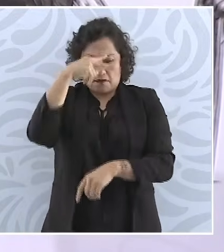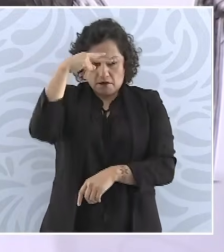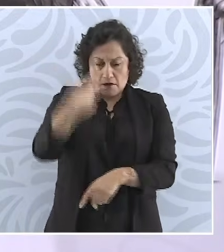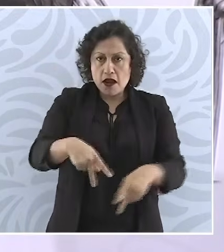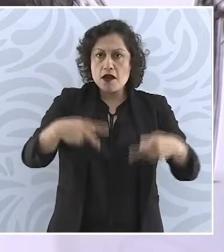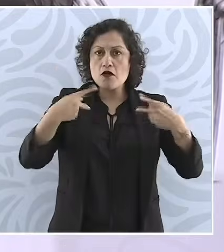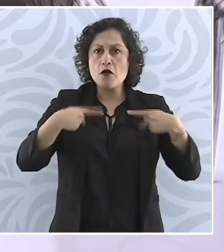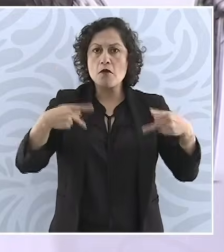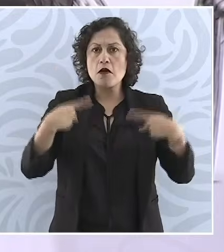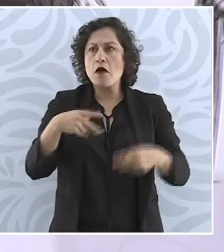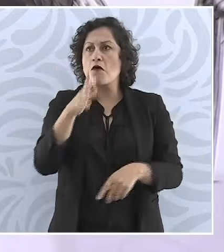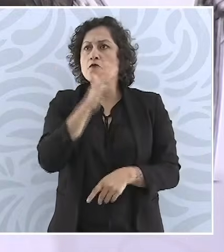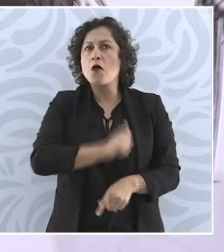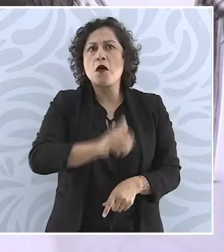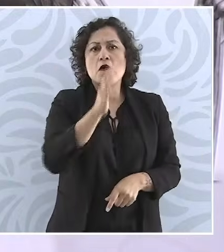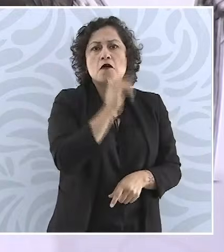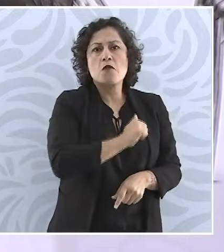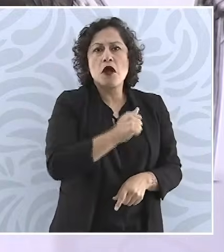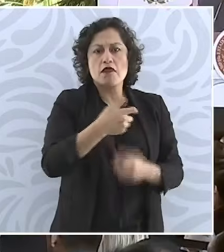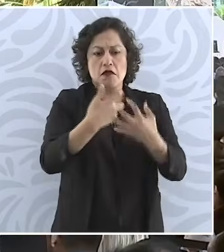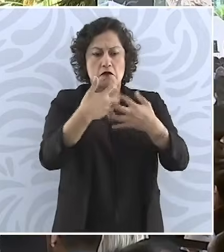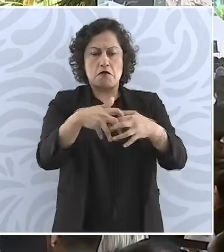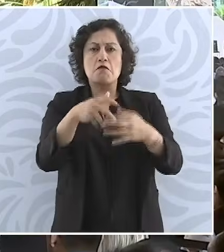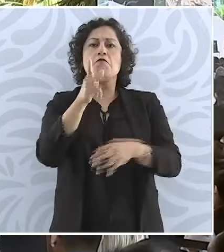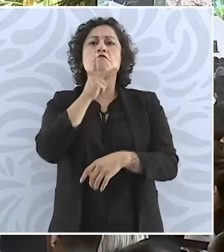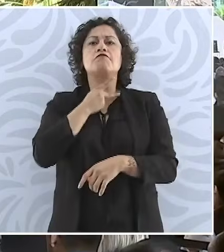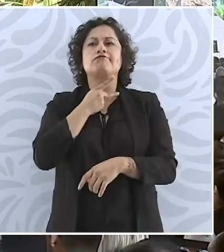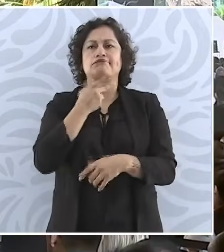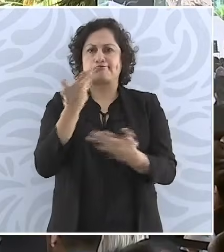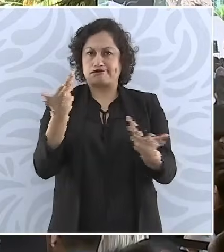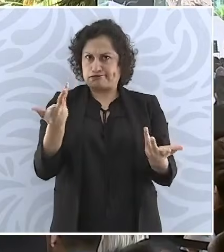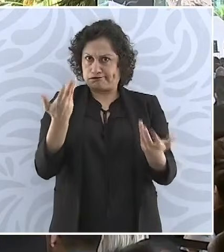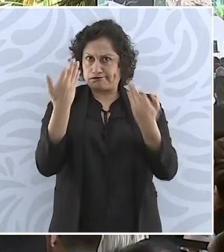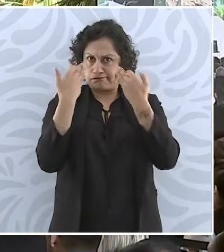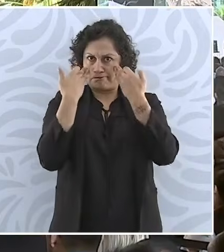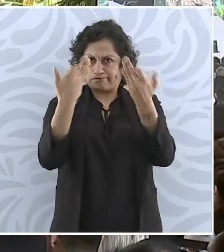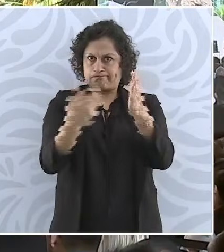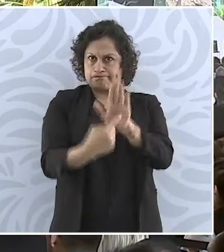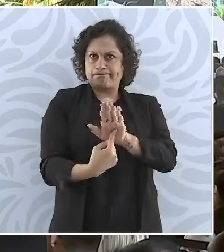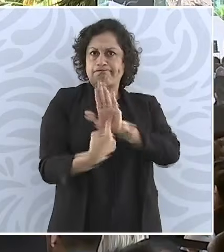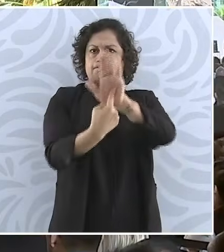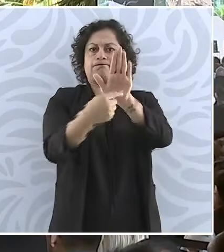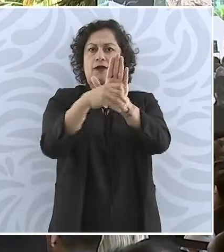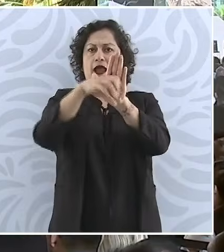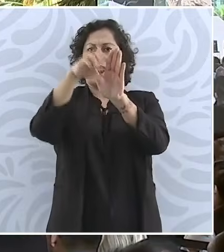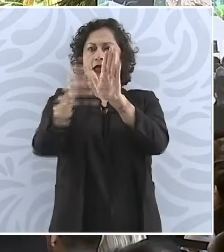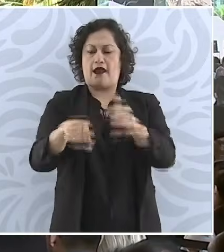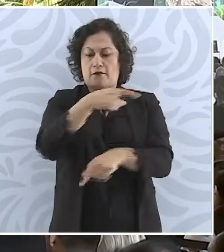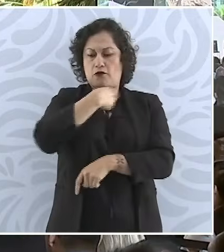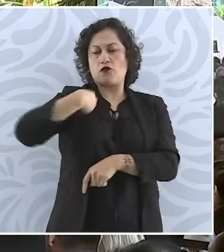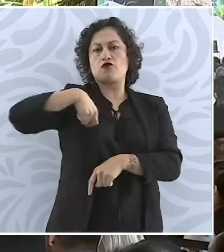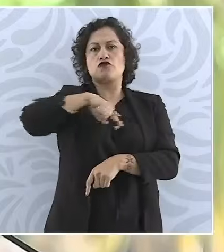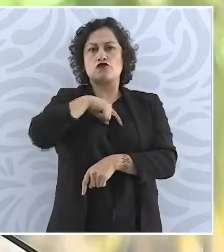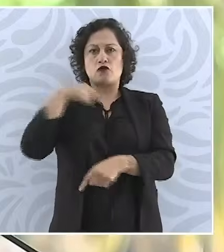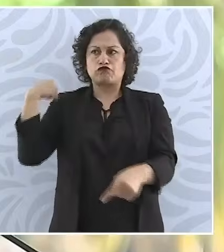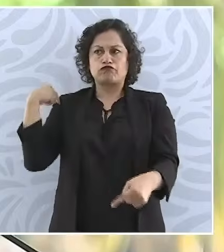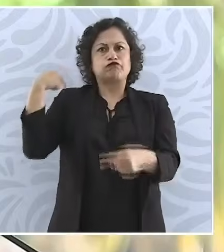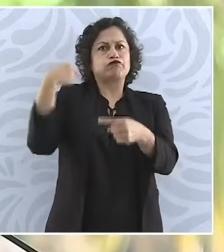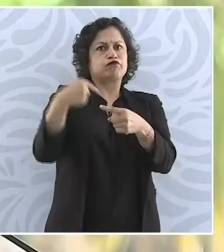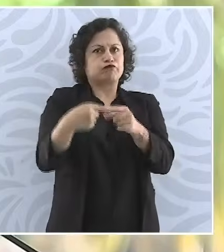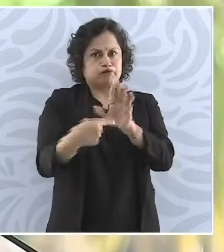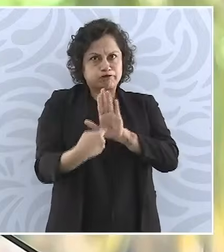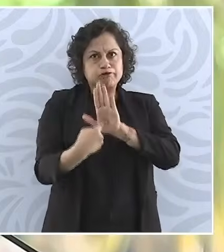para manejar la industria petrolera Aquí estamos hoy como hemos estado ayer y como estaremos mañana